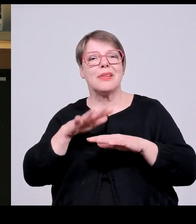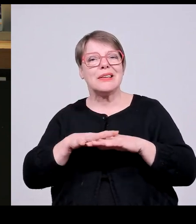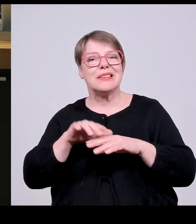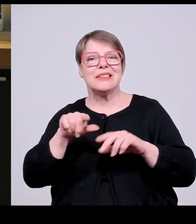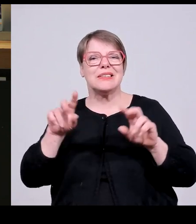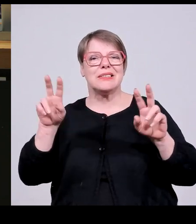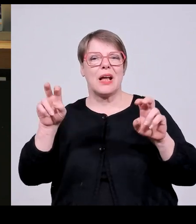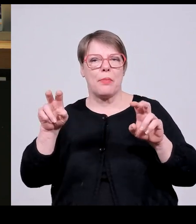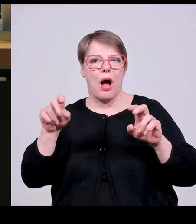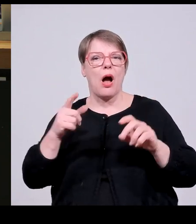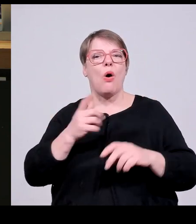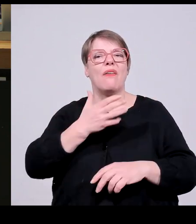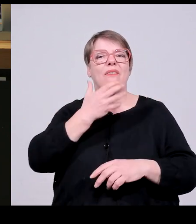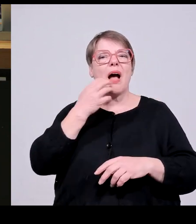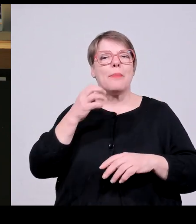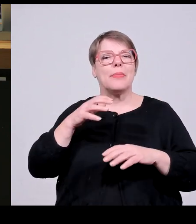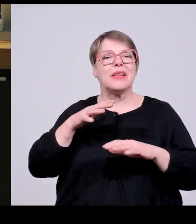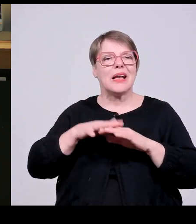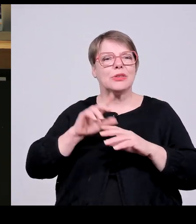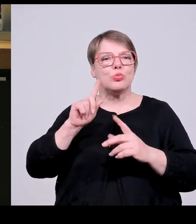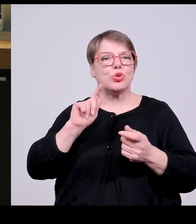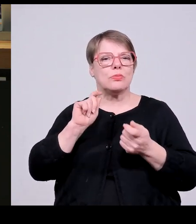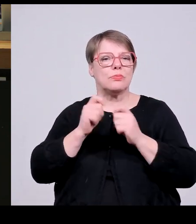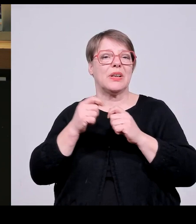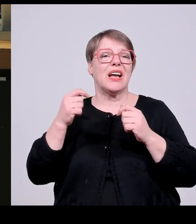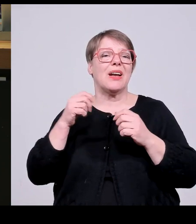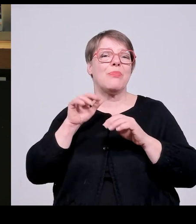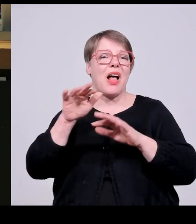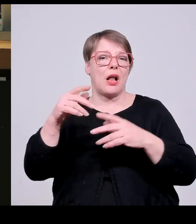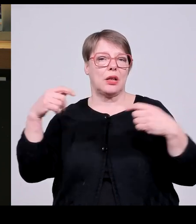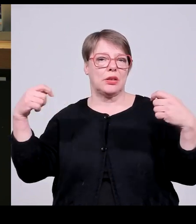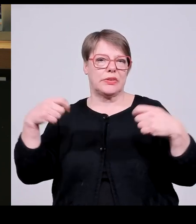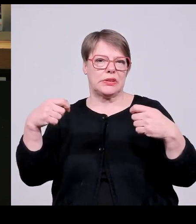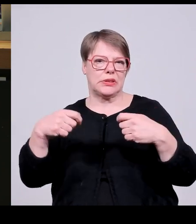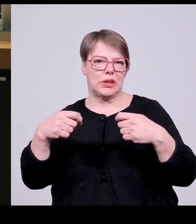selbstverständlich als aber auch Im Gesellschafterkreis privates Kn.